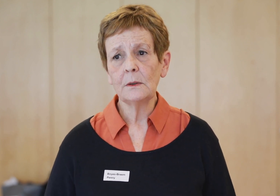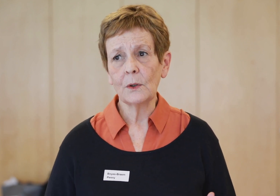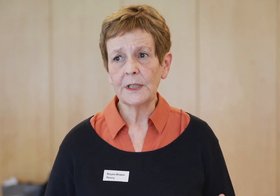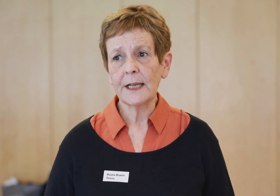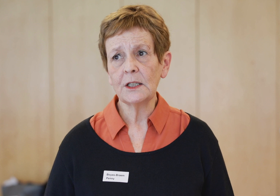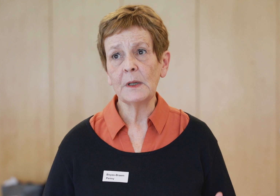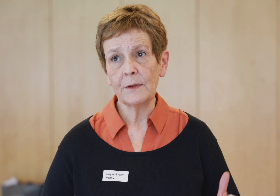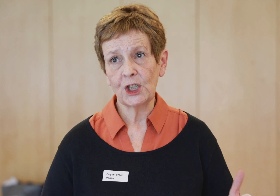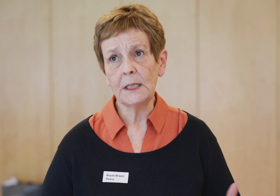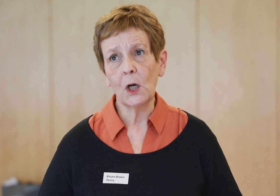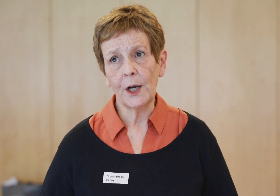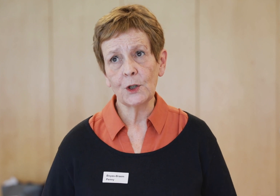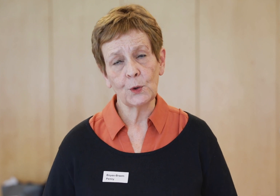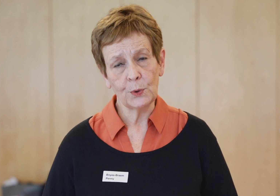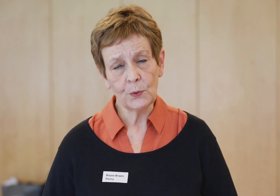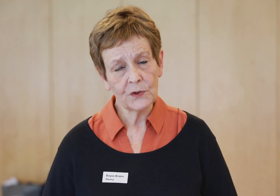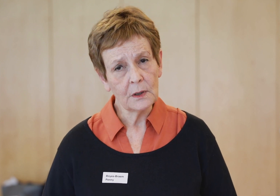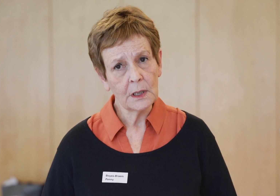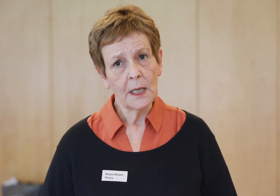...Kontexten mit verschiedenen Leuten zu benutzen.